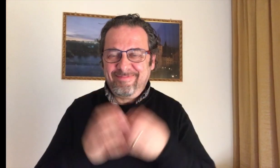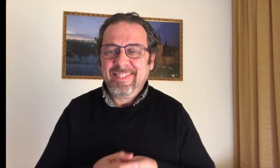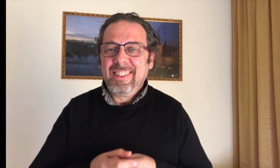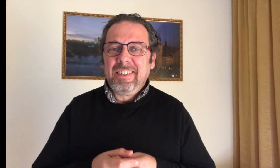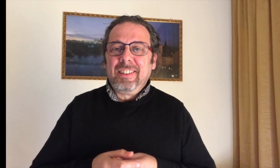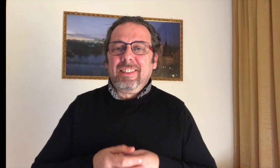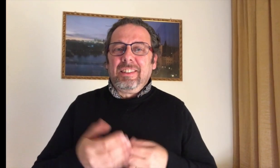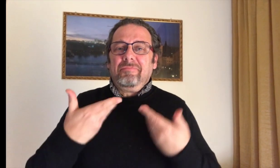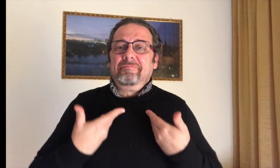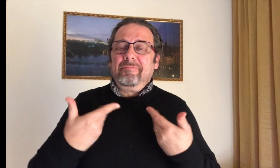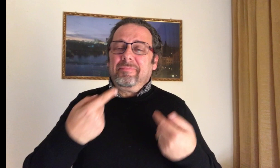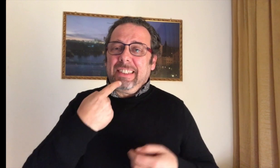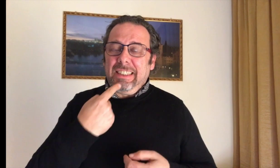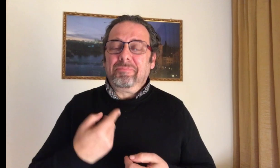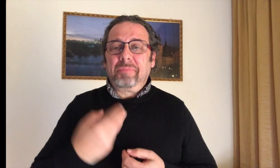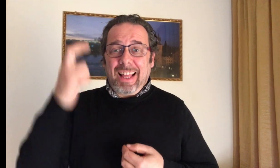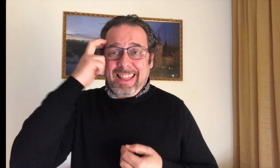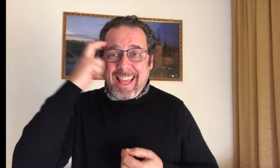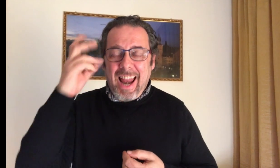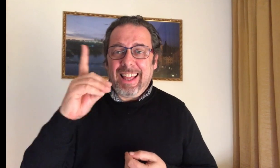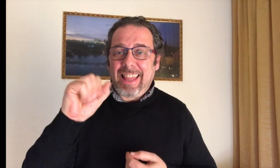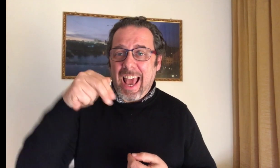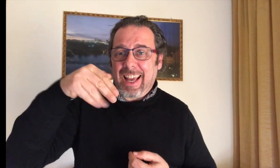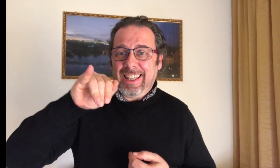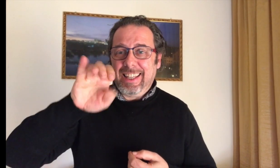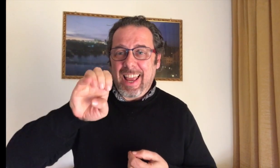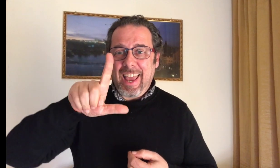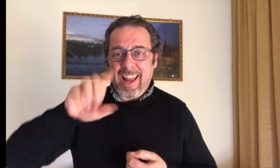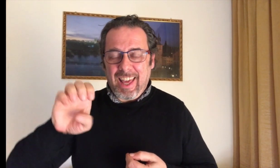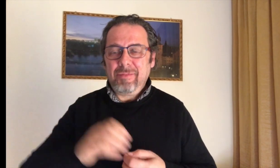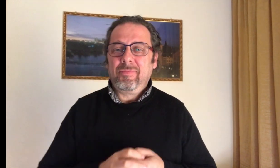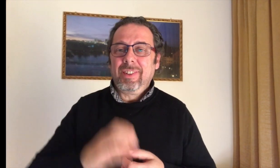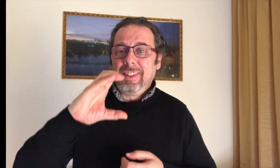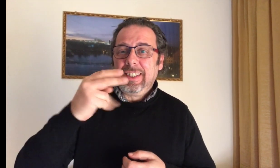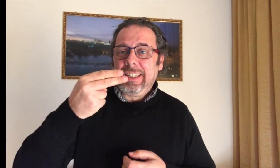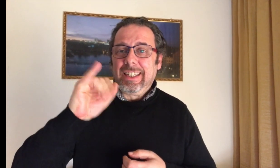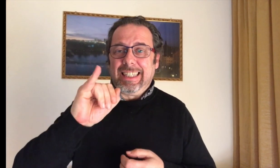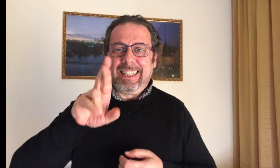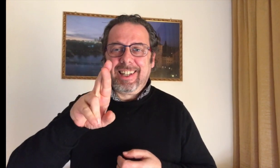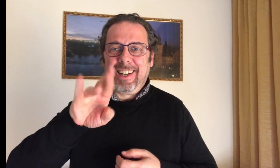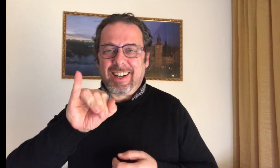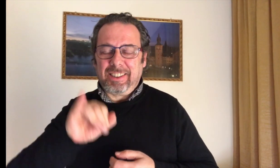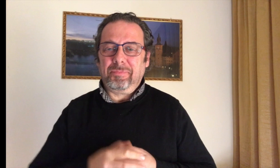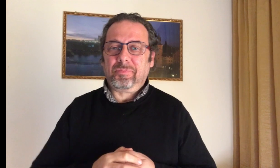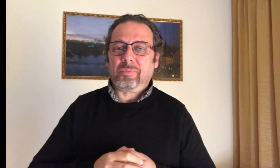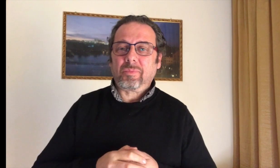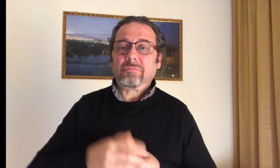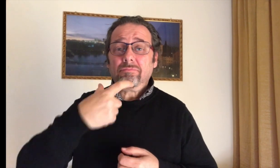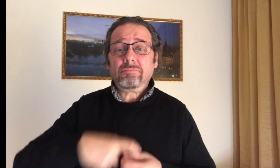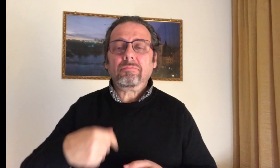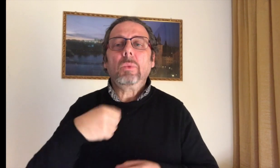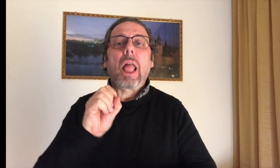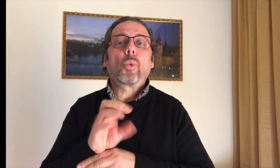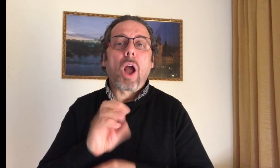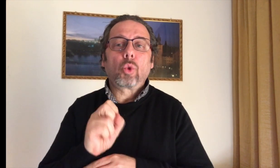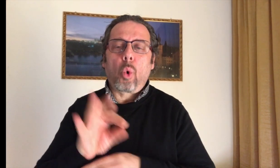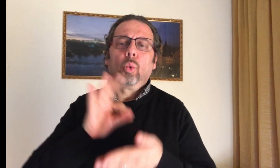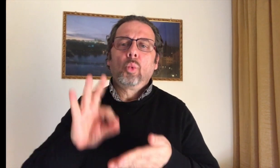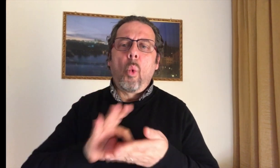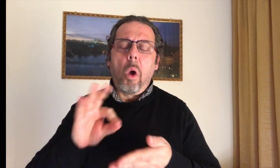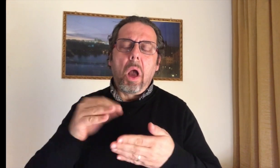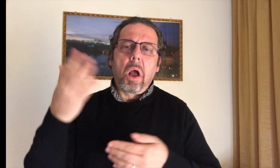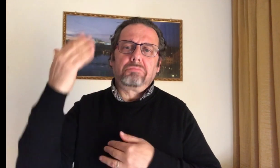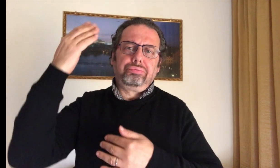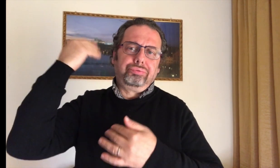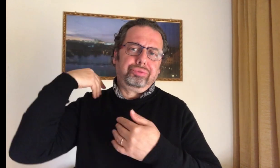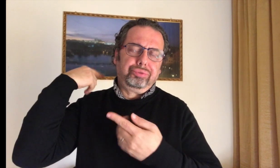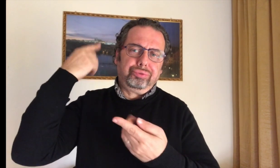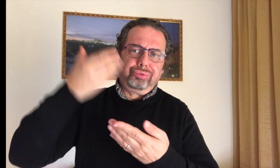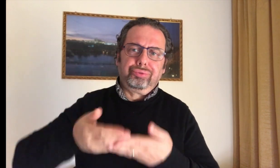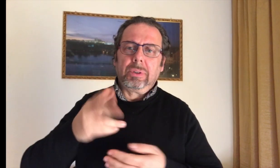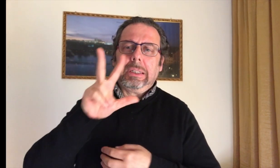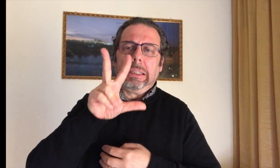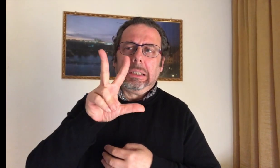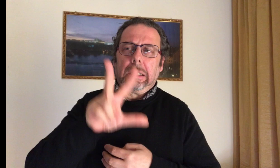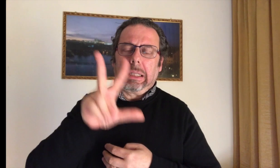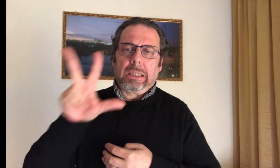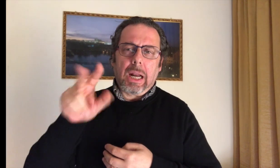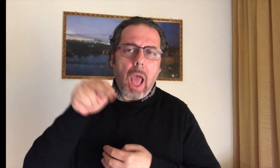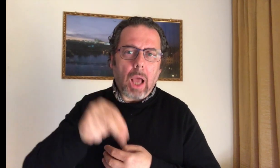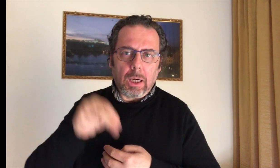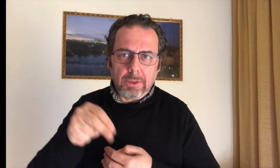Ciao a tutti, mi presento, sono Daniele Chiri, sono Educatore in una Scuola da quasi 33 anni, Educatore